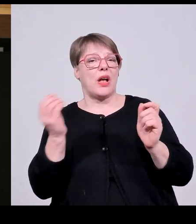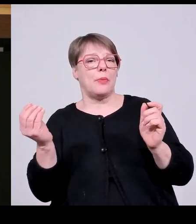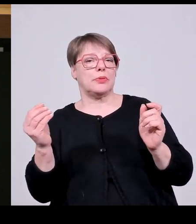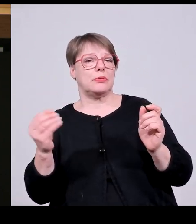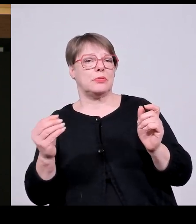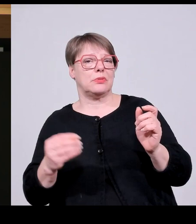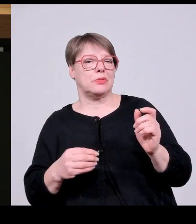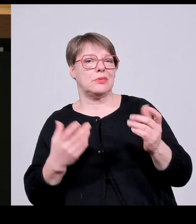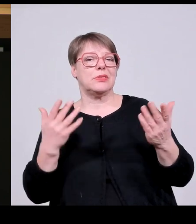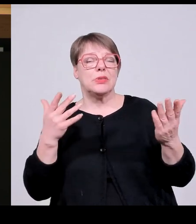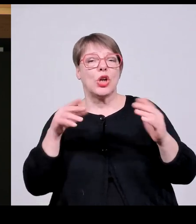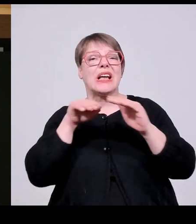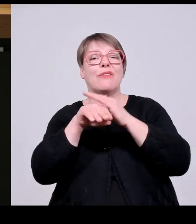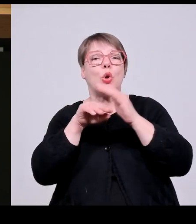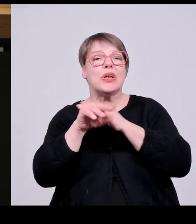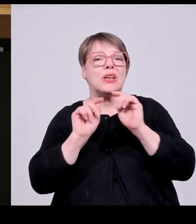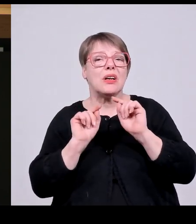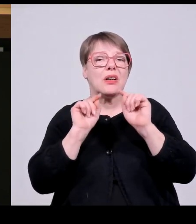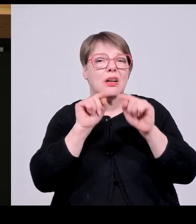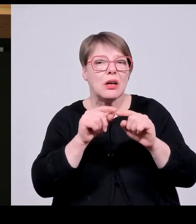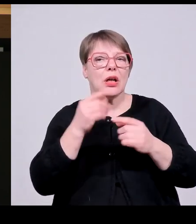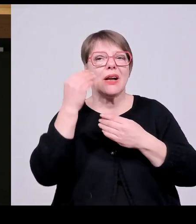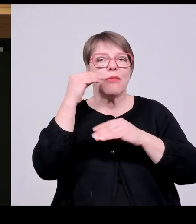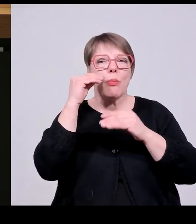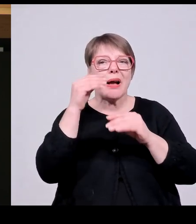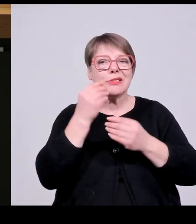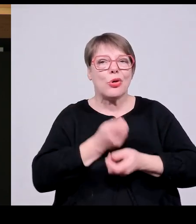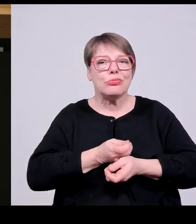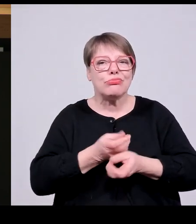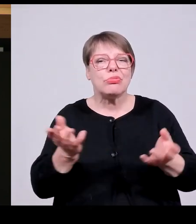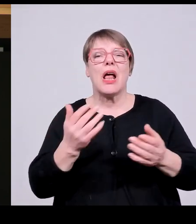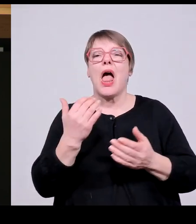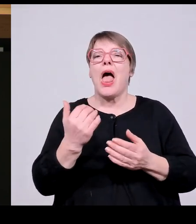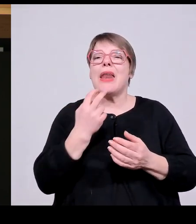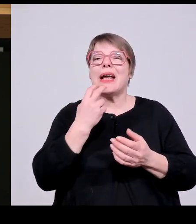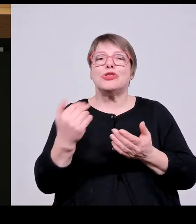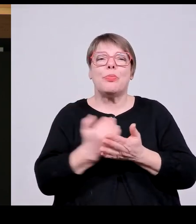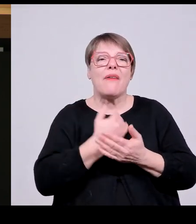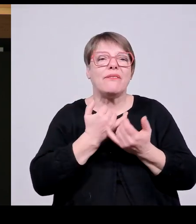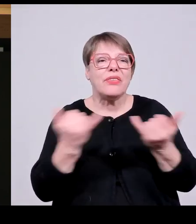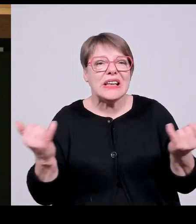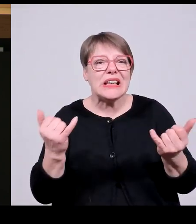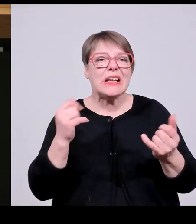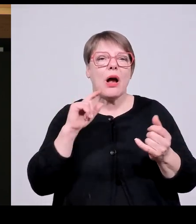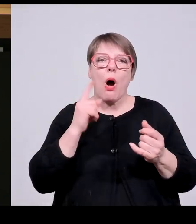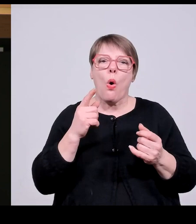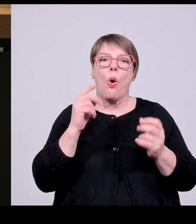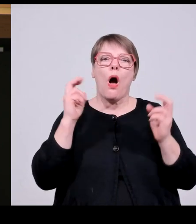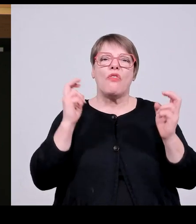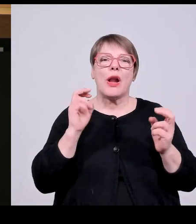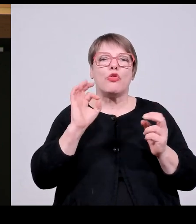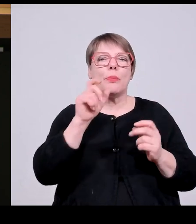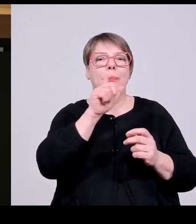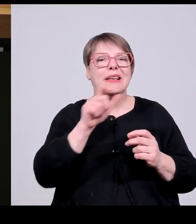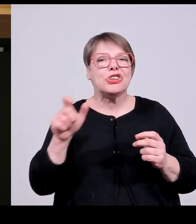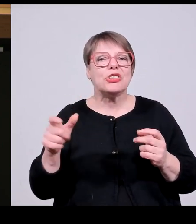In den Medien-Beständen konsequent akt, richtig angewendet und nutzbar gemacht, lassen sich auf die meisten der aktuellen Fragen und Krisen